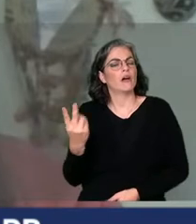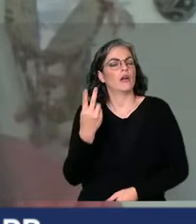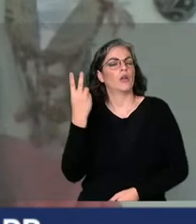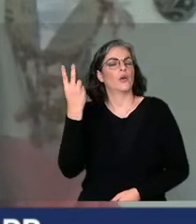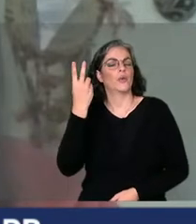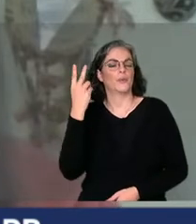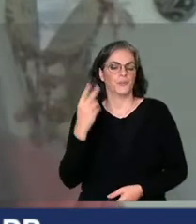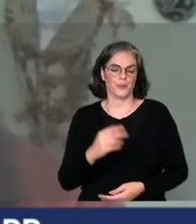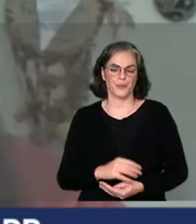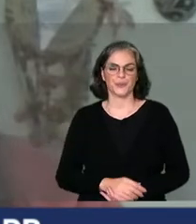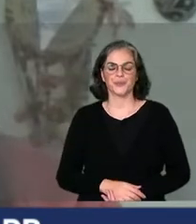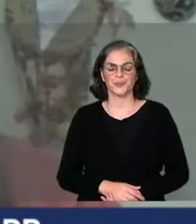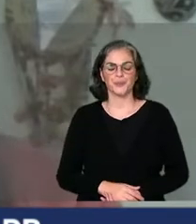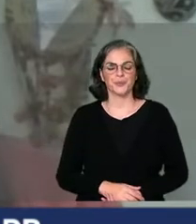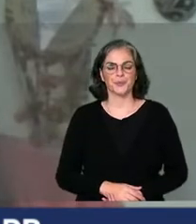RECUPERAÇÃO, DE VALORIZAÇÃ